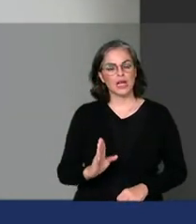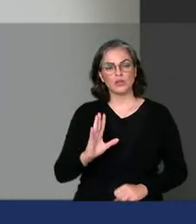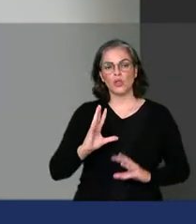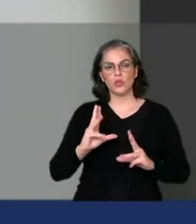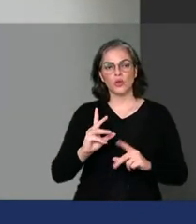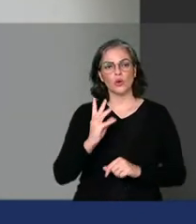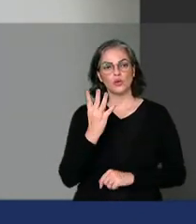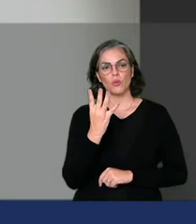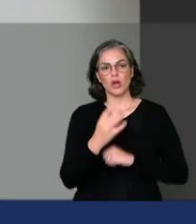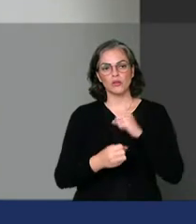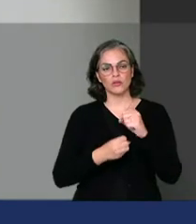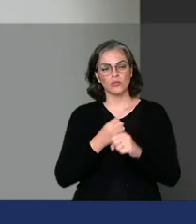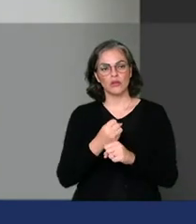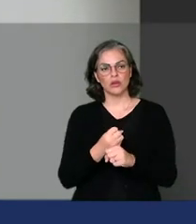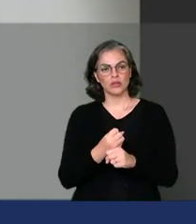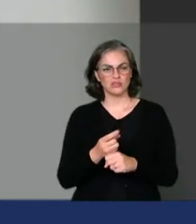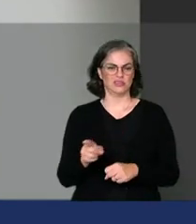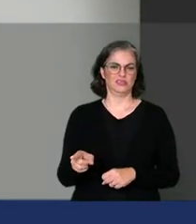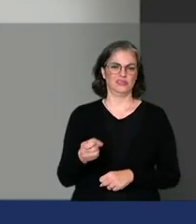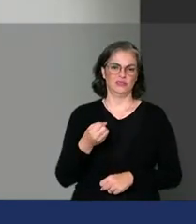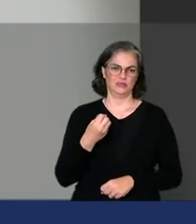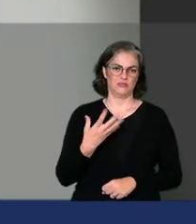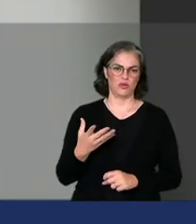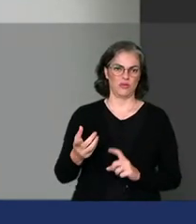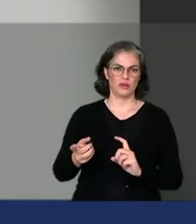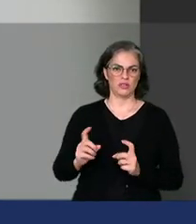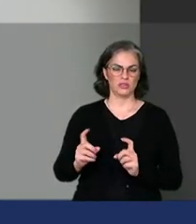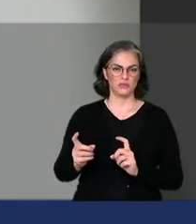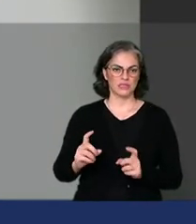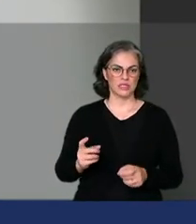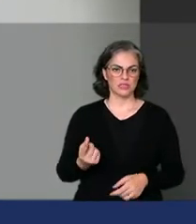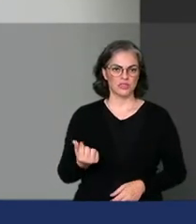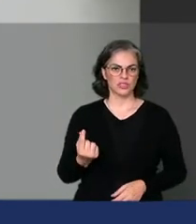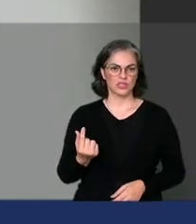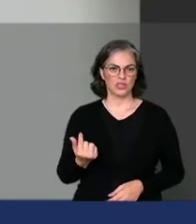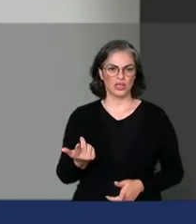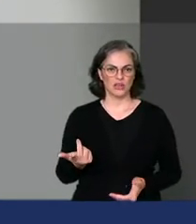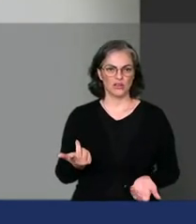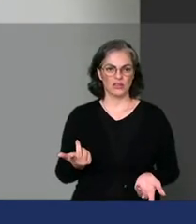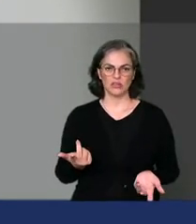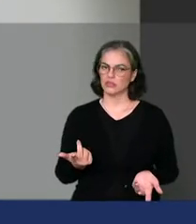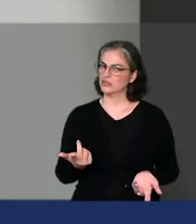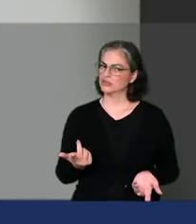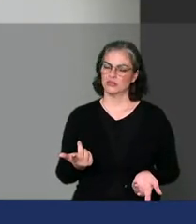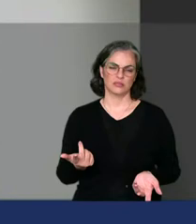A CAMPANHA QUE É MAIS DO QUE GASTOU-SE EM SANEAMENTO BÁSICO PARA O BRASIL INTEIRO EM QUATRO ANOS. SE ISSO É BOA APLICAÇÃO DOS RECURSOS PELO SETOR PÚBLICO, ENTÃO LAMENTO